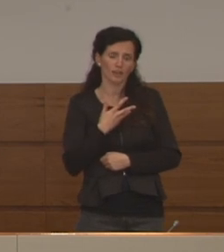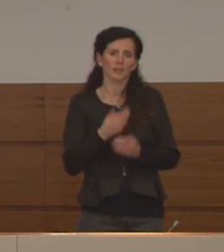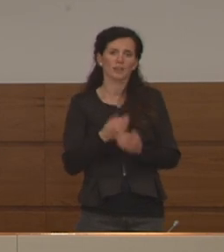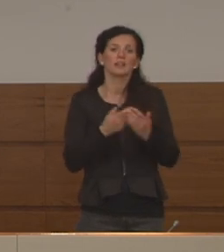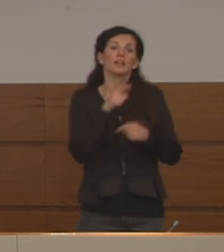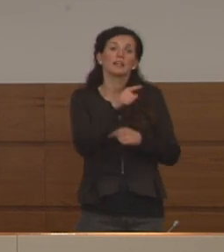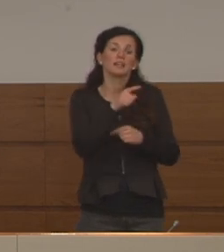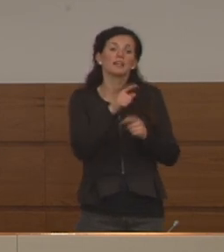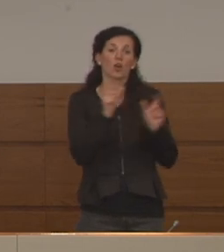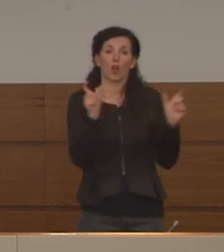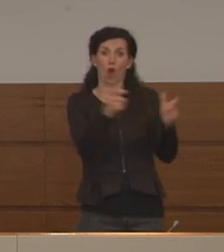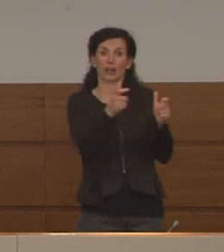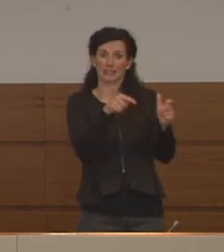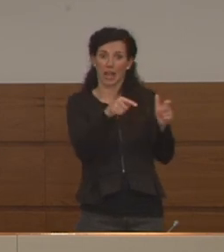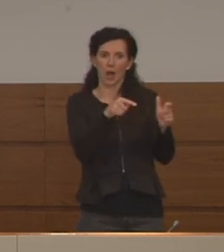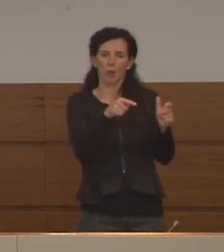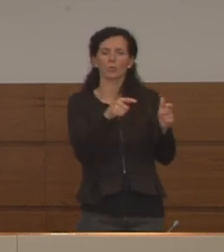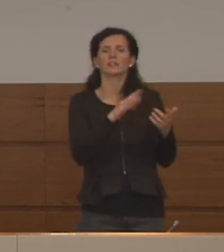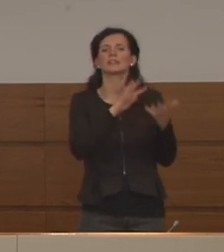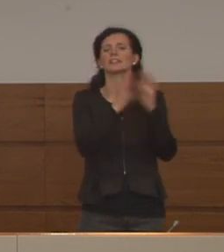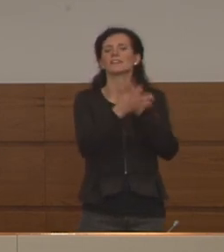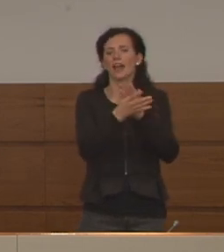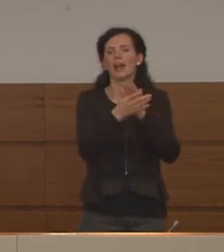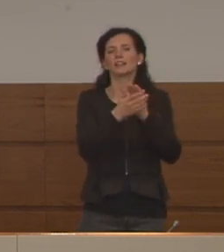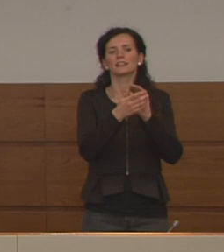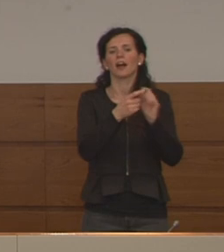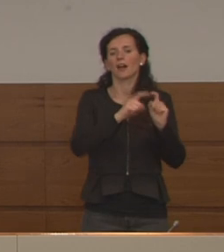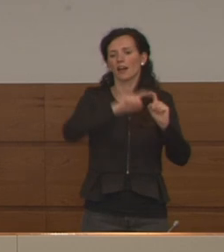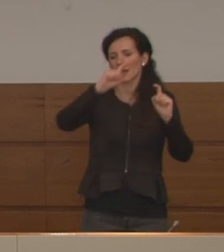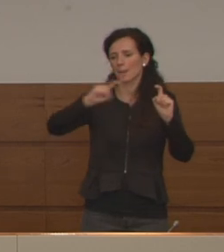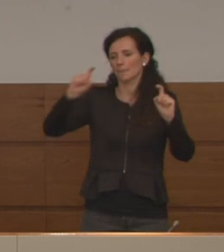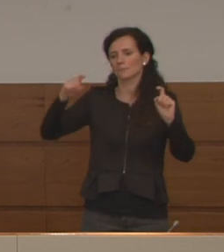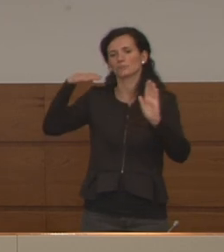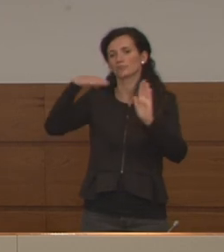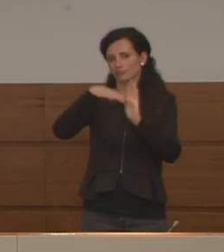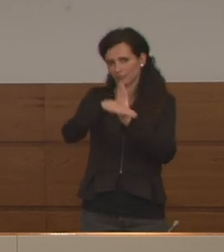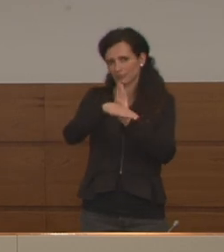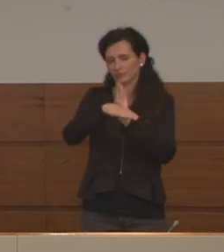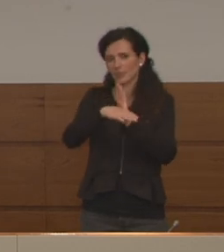rallentamento del declino della curva. Però penso che sia inevitabile se